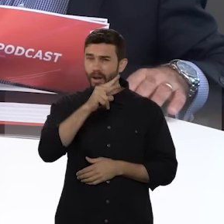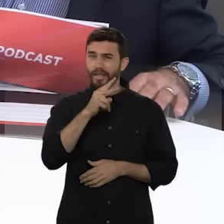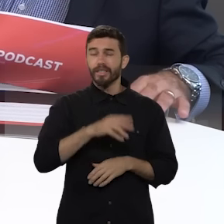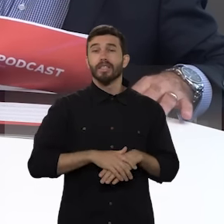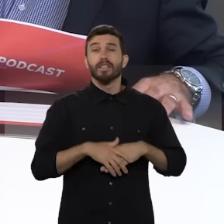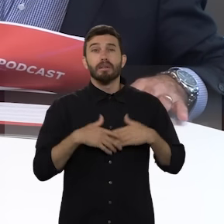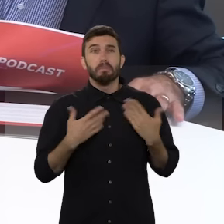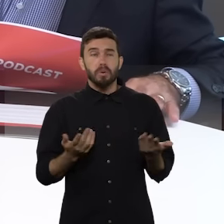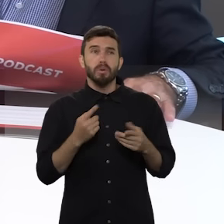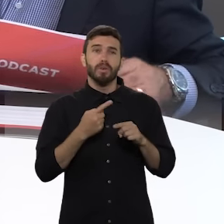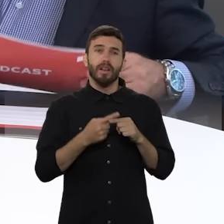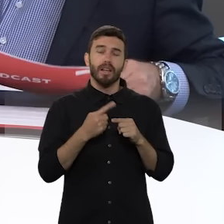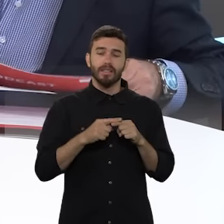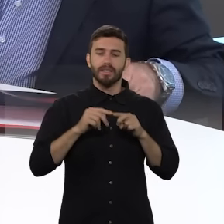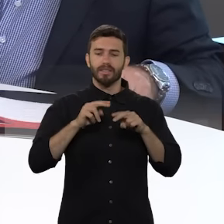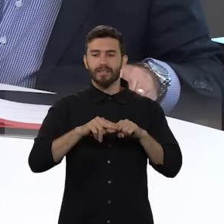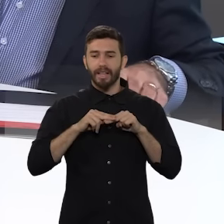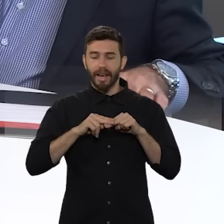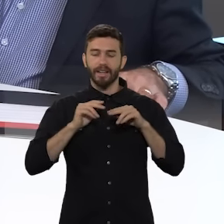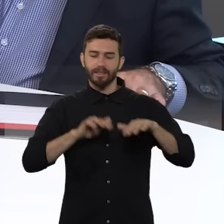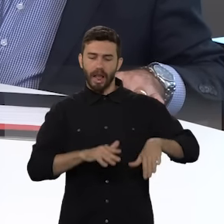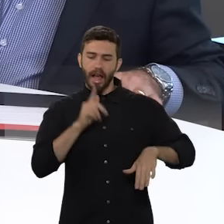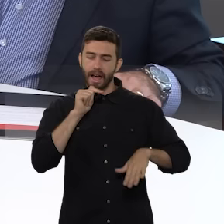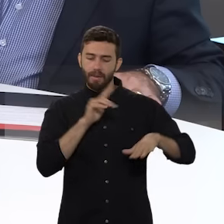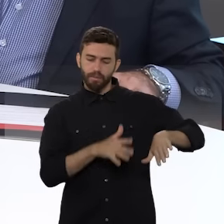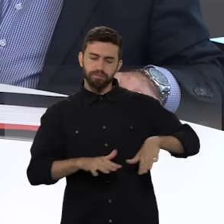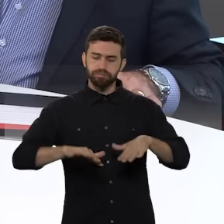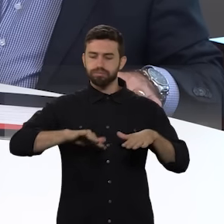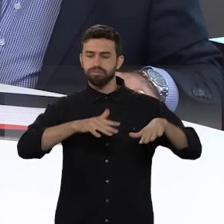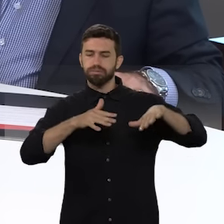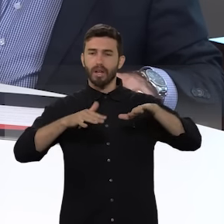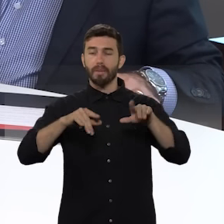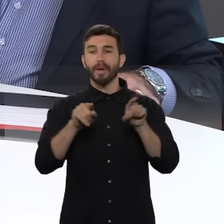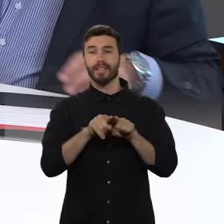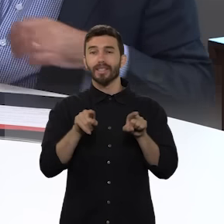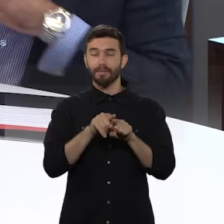não só a questão dos alagamentos, mas, as quedas de árvore e a falta de luz. O